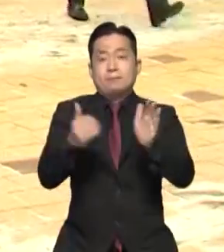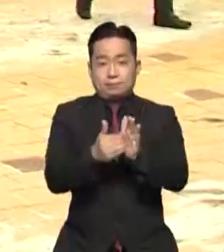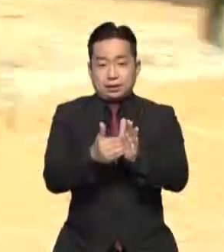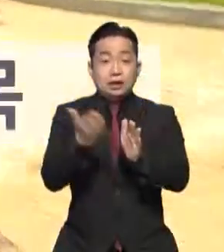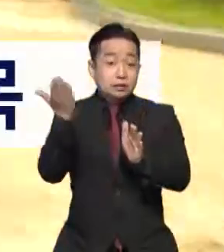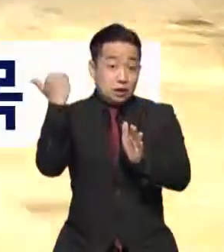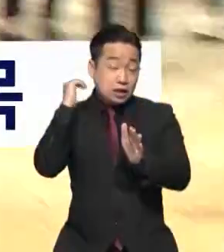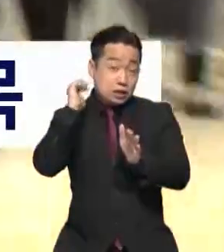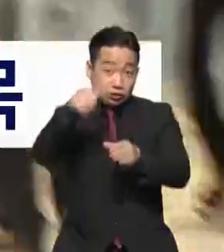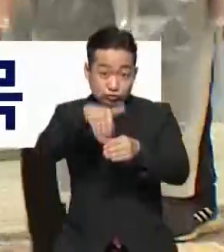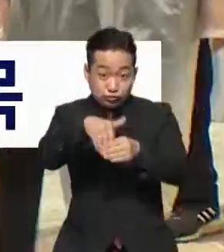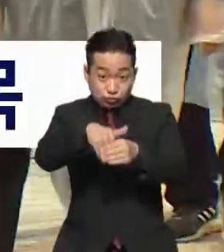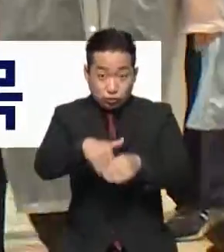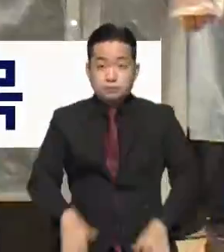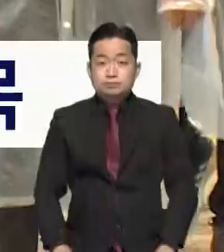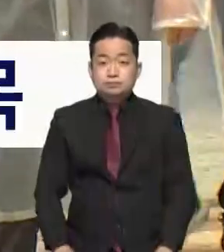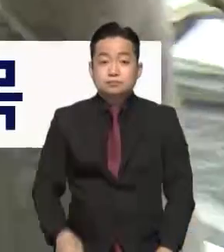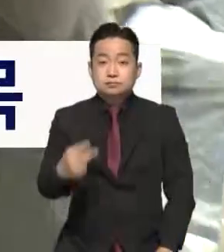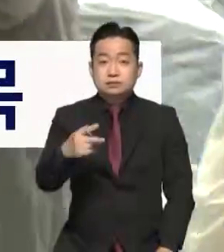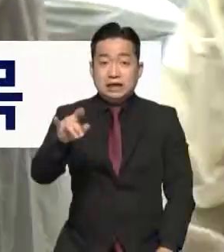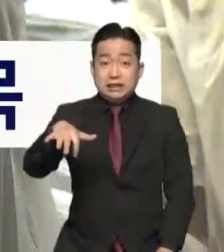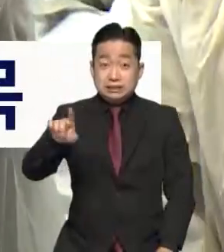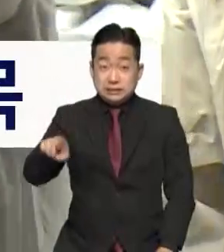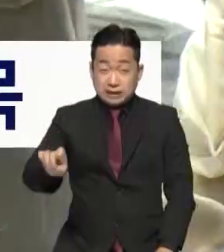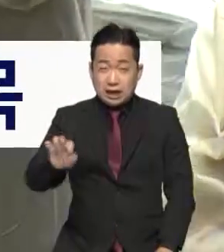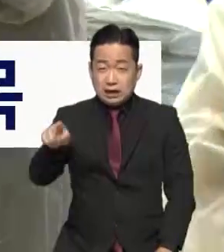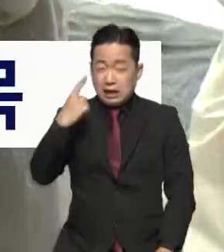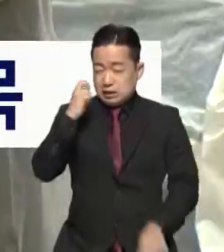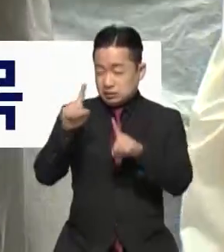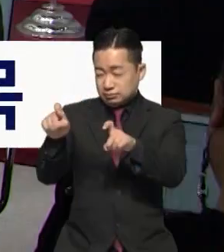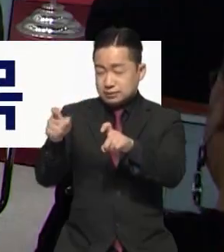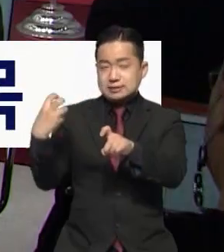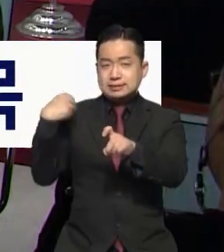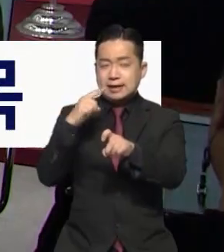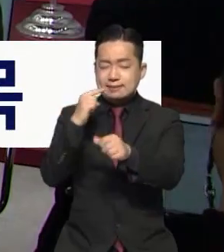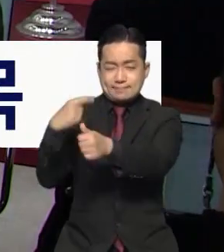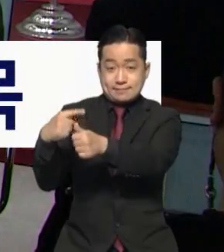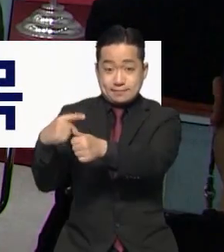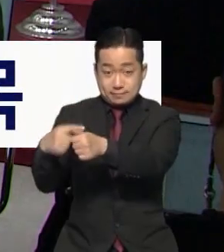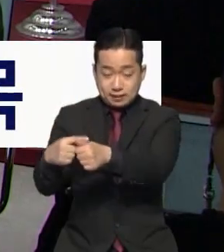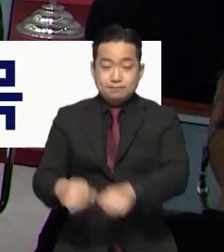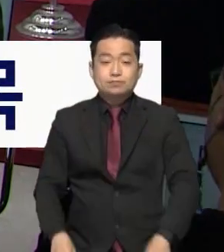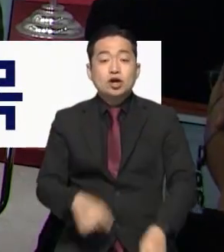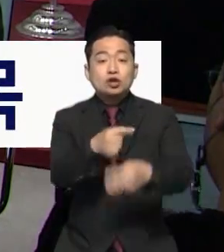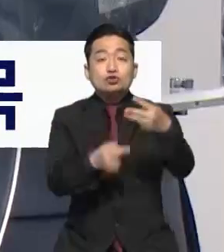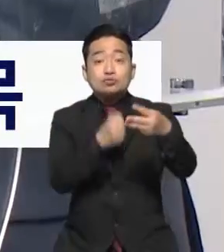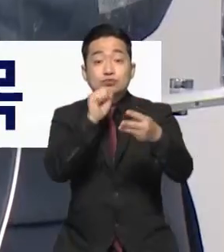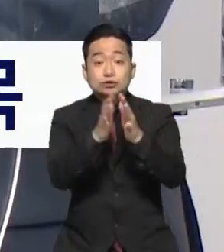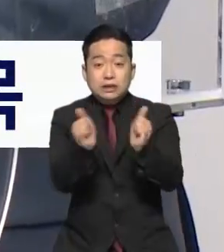얻었습니다. 지난 대선에서 김 의원은 이른바 대장동 저격수로 주목받았고 대선 후 최근까지 윤석열 당선인의 대변인을 맡아 인지도를